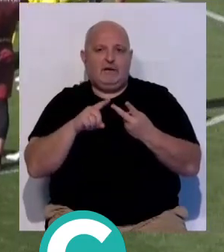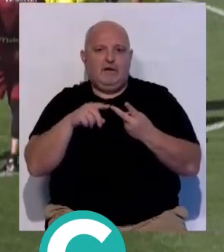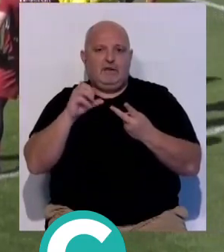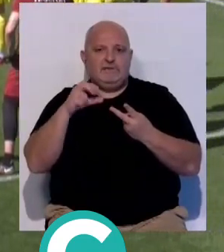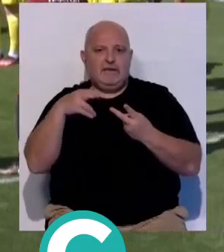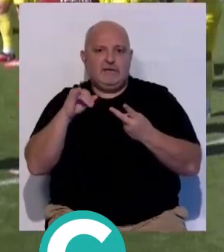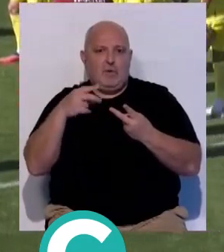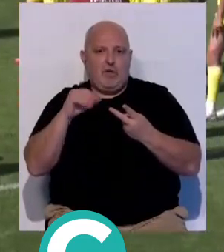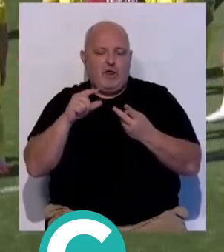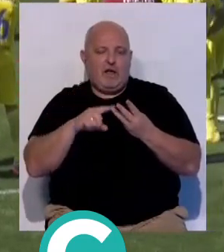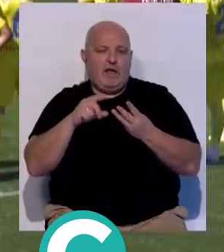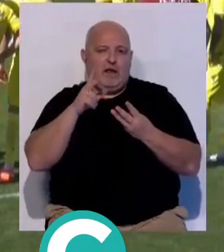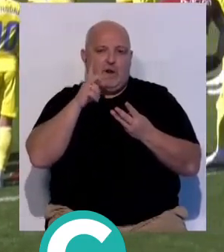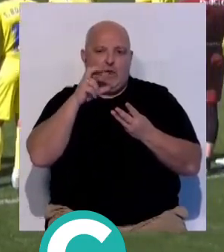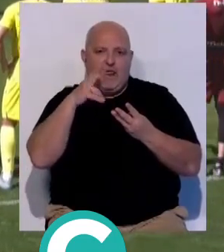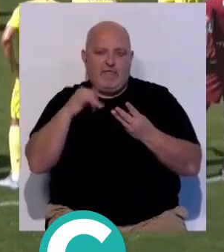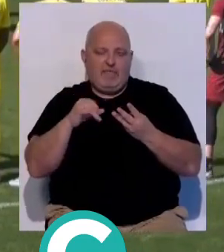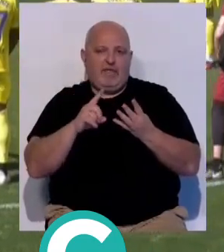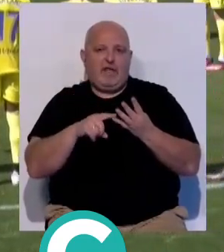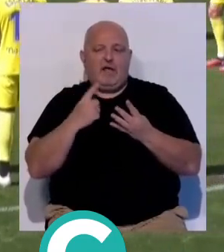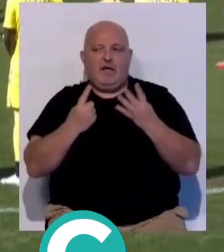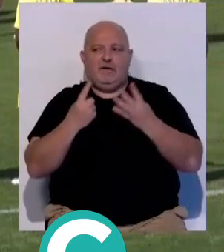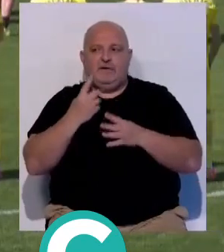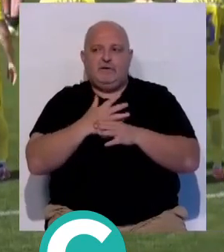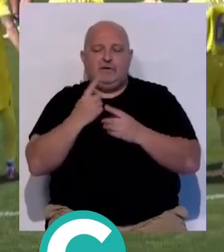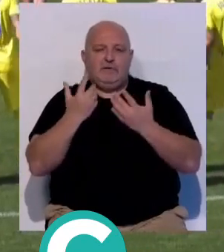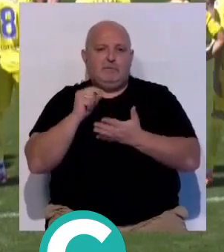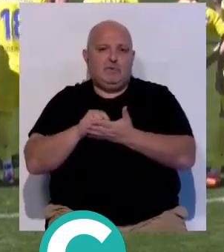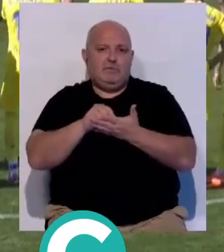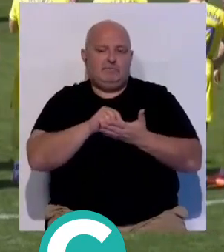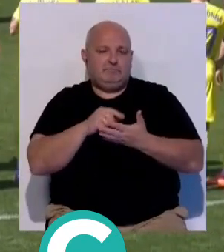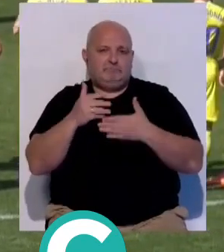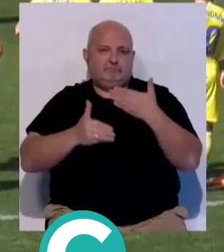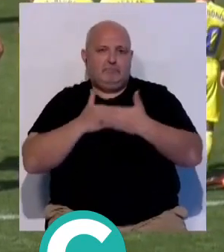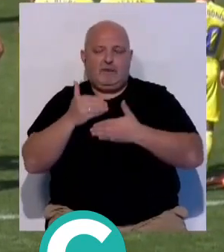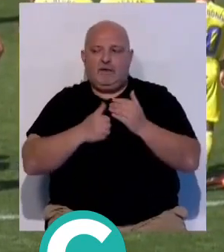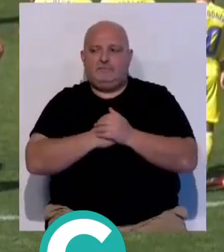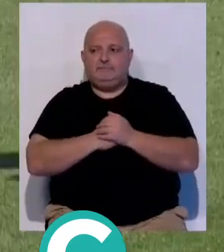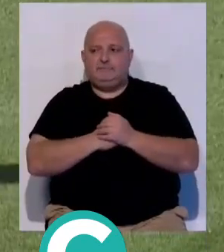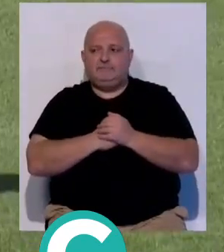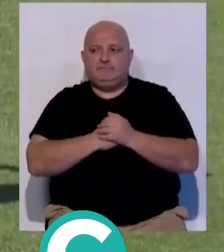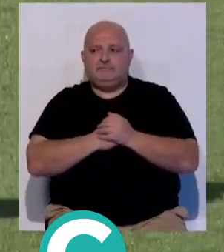Guardiola Luis Hernández aquellos jugadores que tenían más minutos y también con la posibilidad